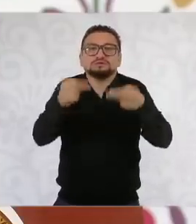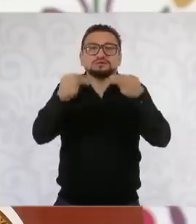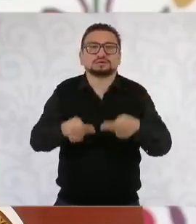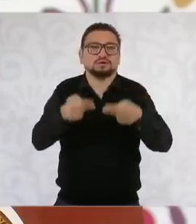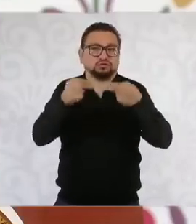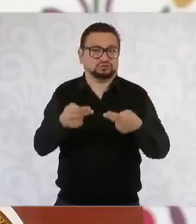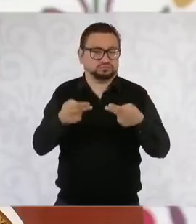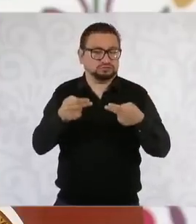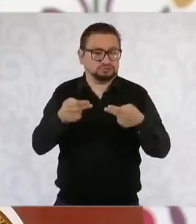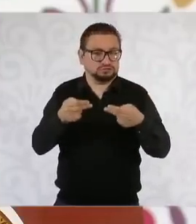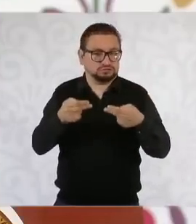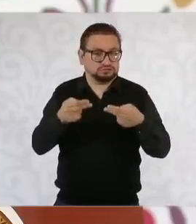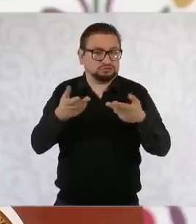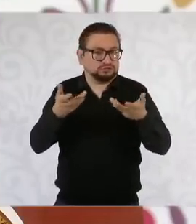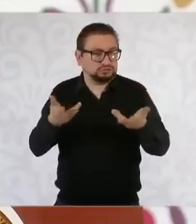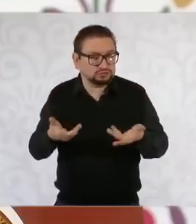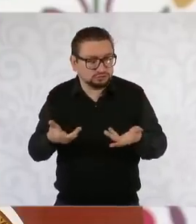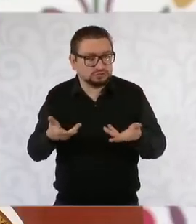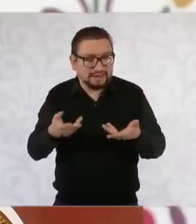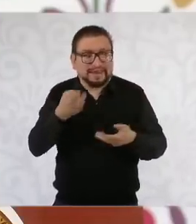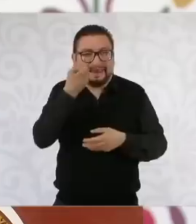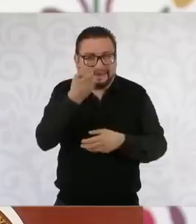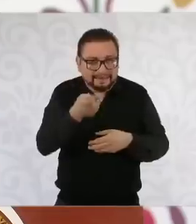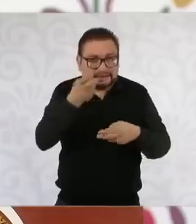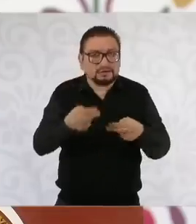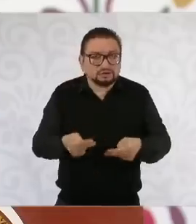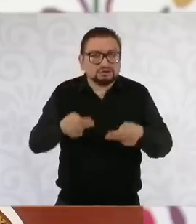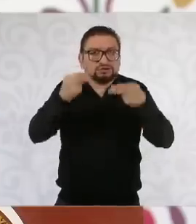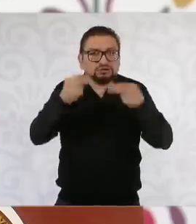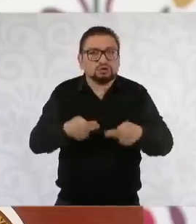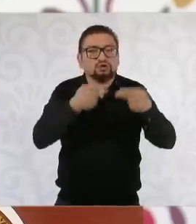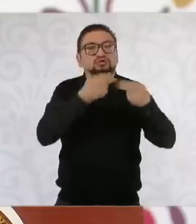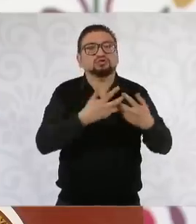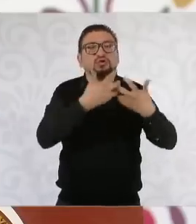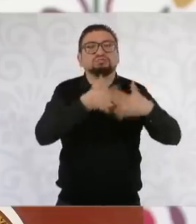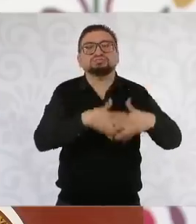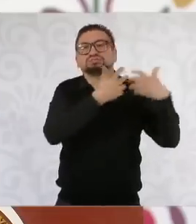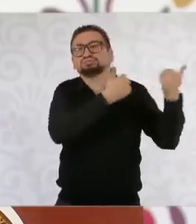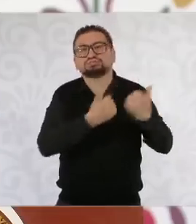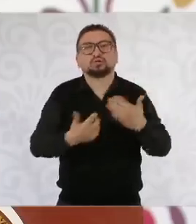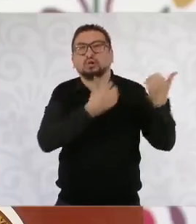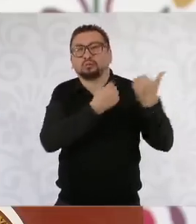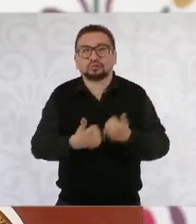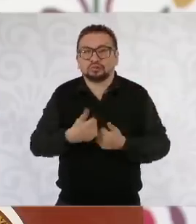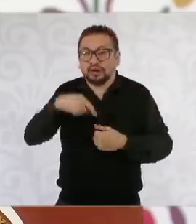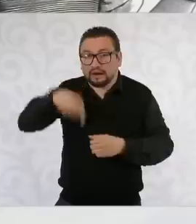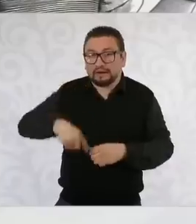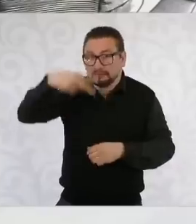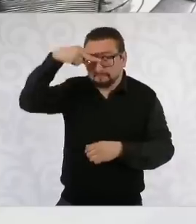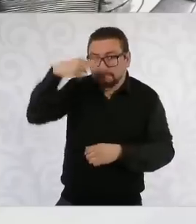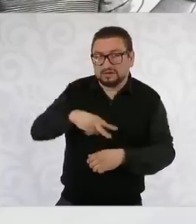Y a partir del momento de la comercialización todos los esfuerzos mexicanos para poderle dar